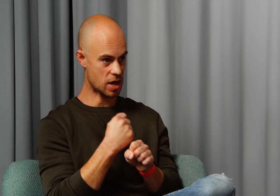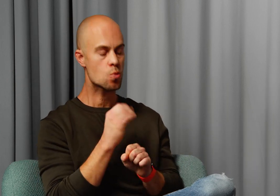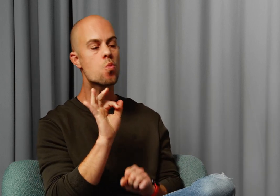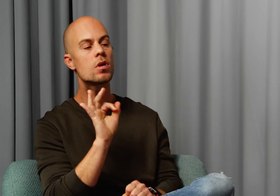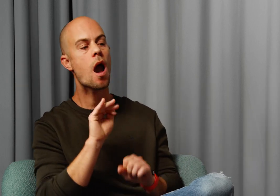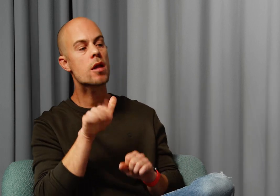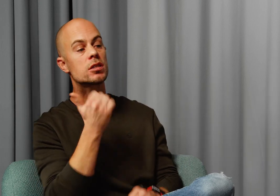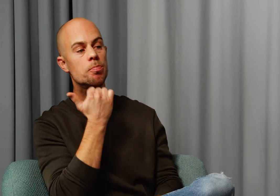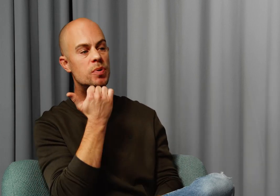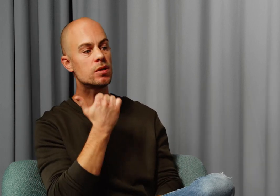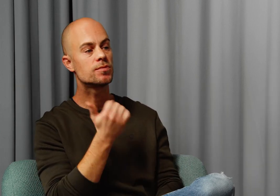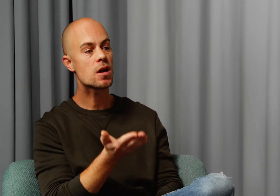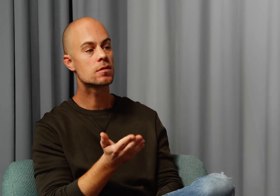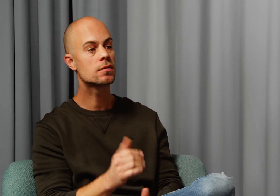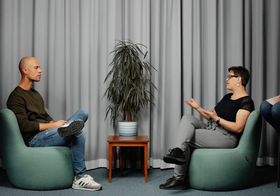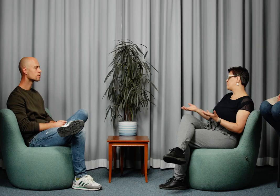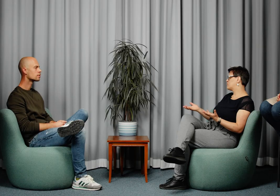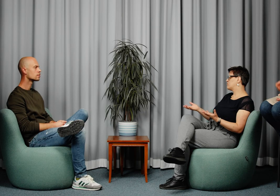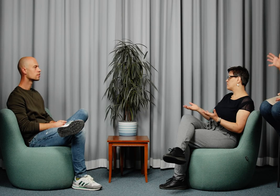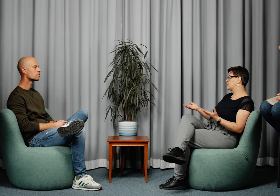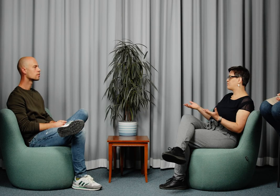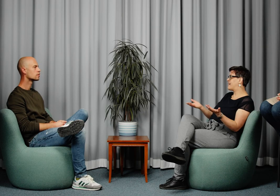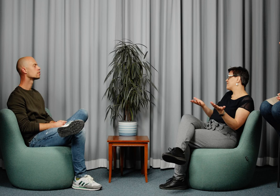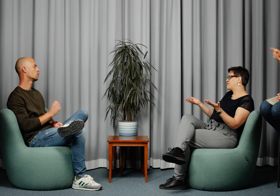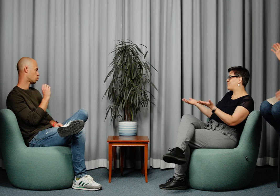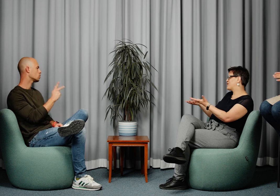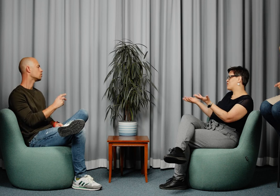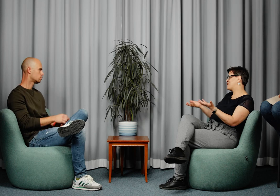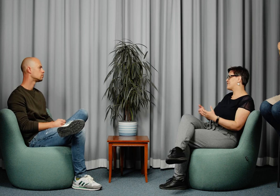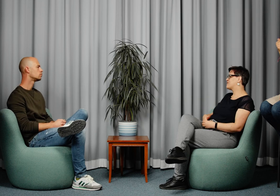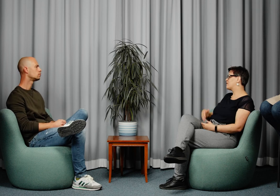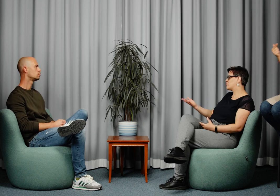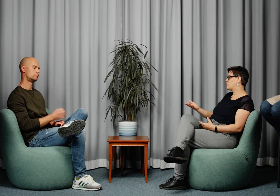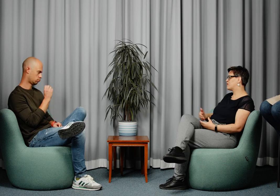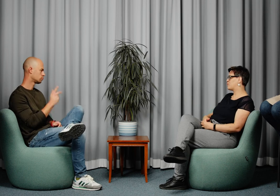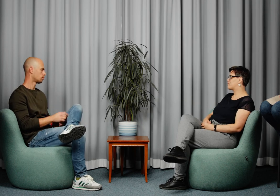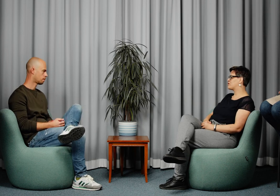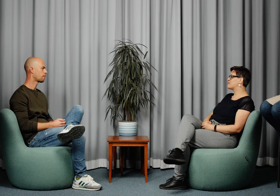Arbeitsmäßig oder als Privatperson? Privatperson, beides. Beides würde mich interessieren, wenn du darüber sprechen möchtest.